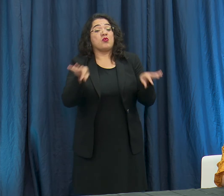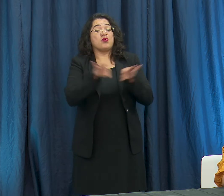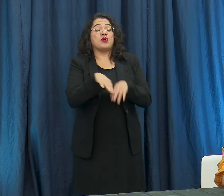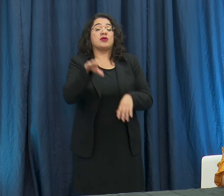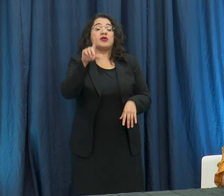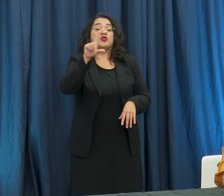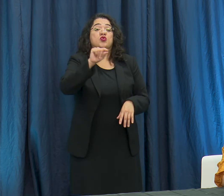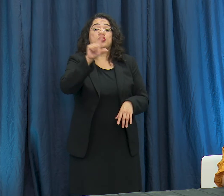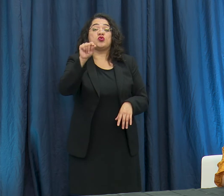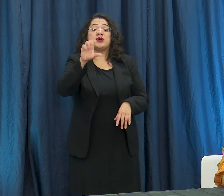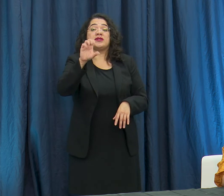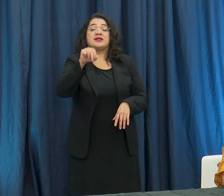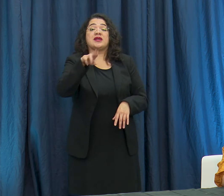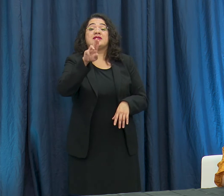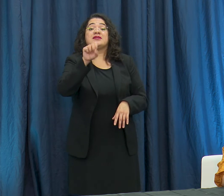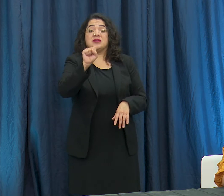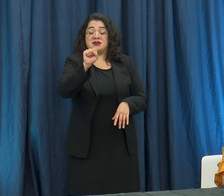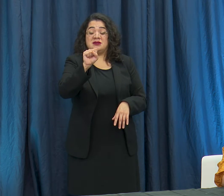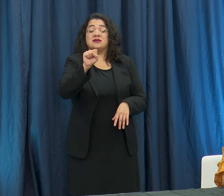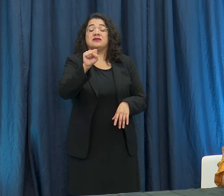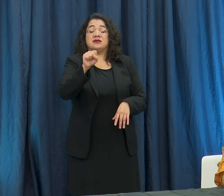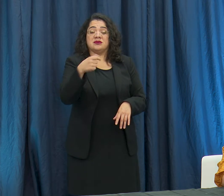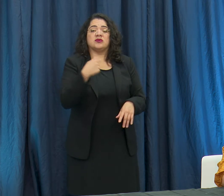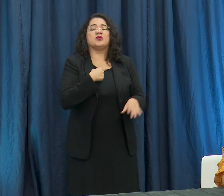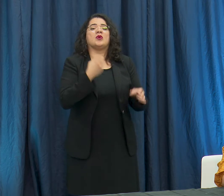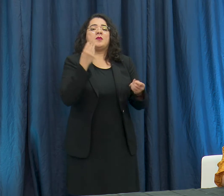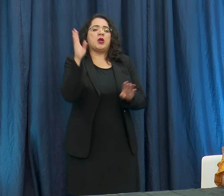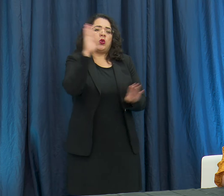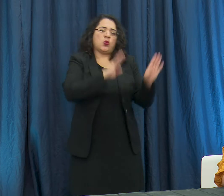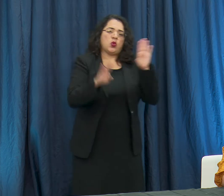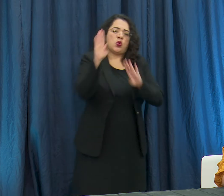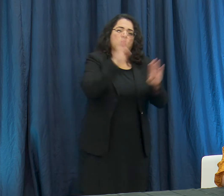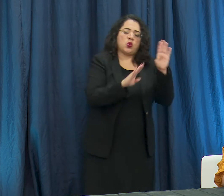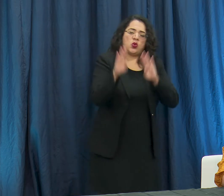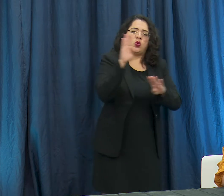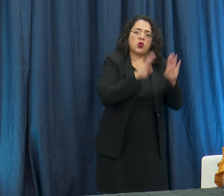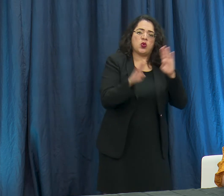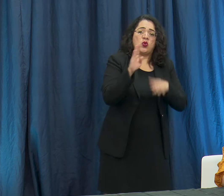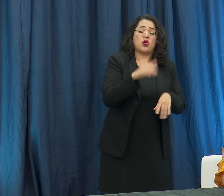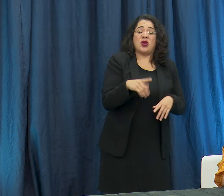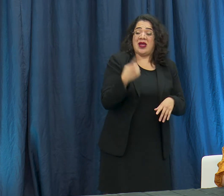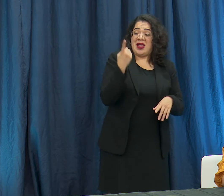preocupados con el Vera's the corona pero is importante que tienen in sin so